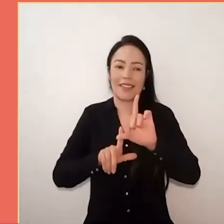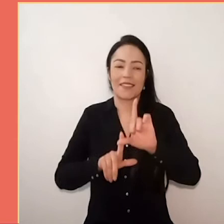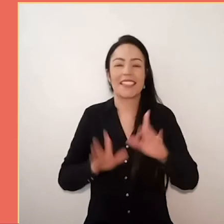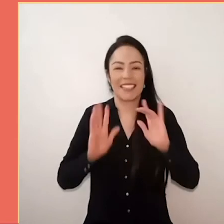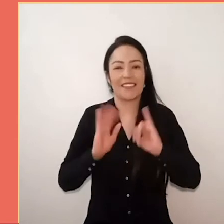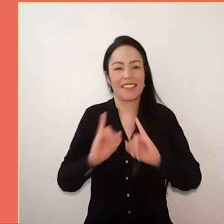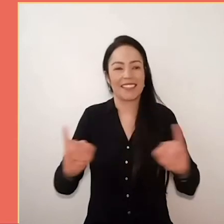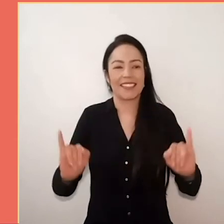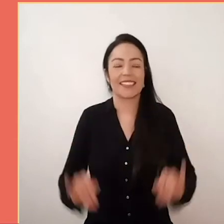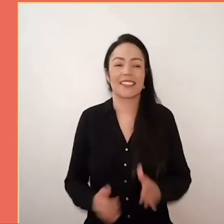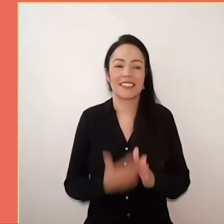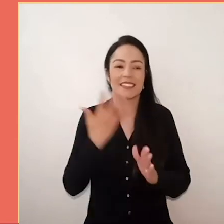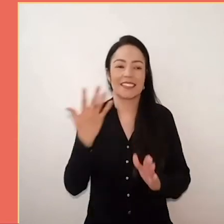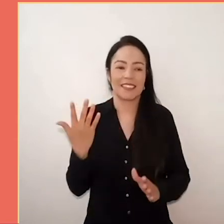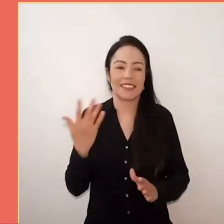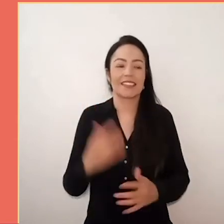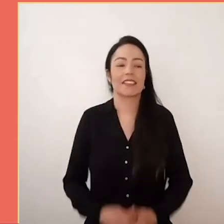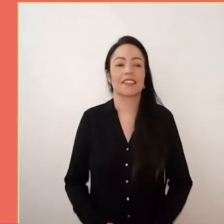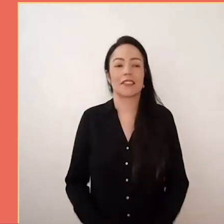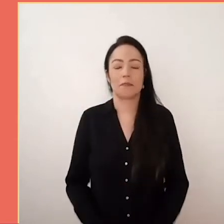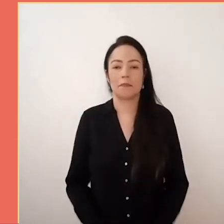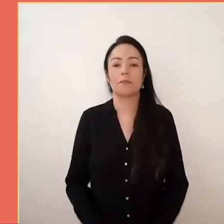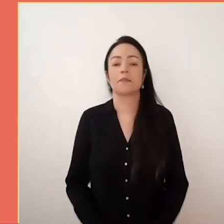repetidas vezes já, citamos isso,